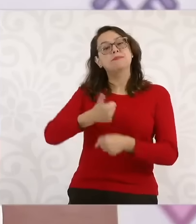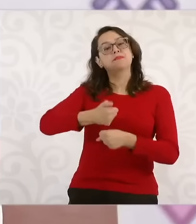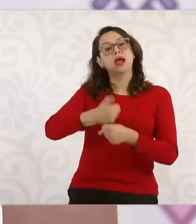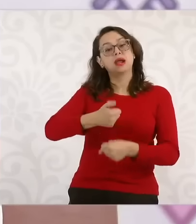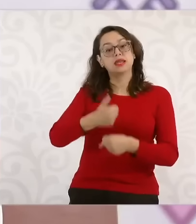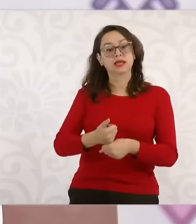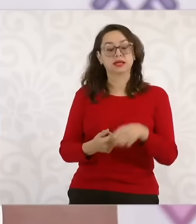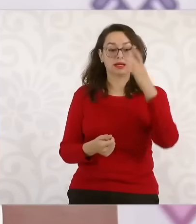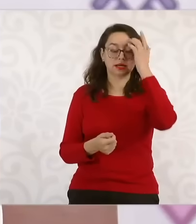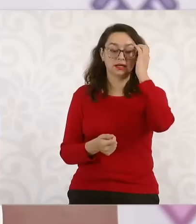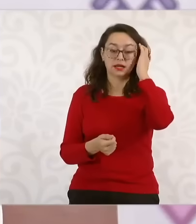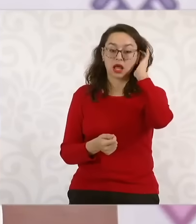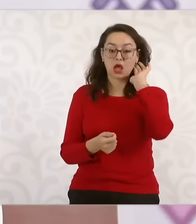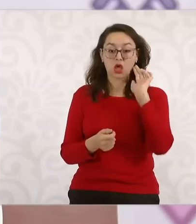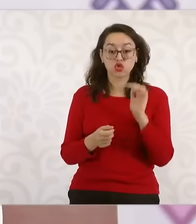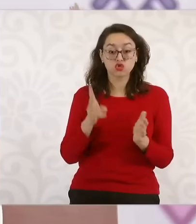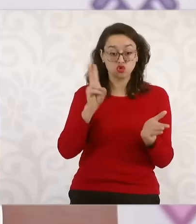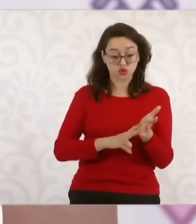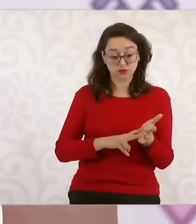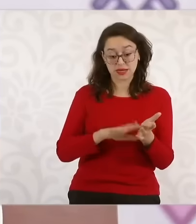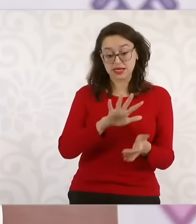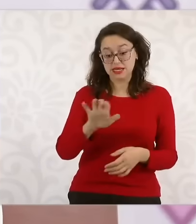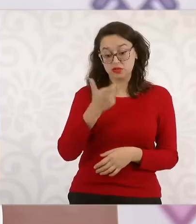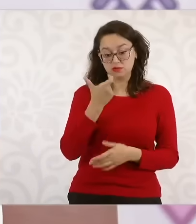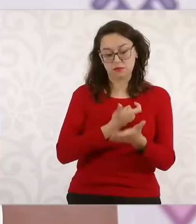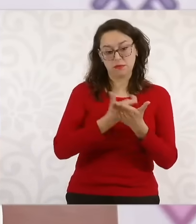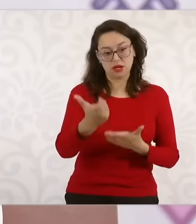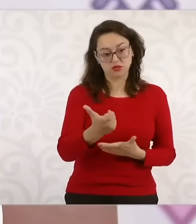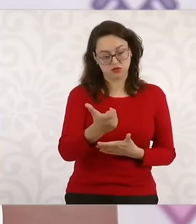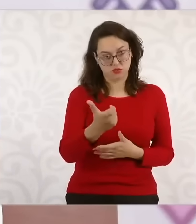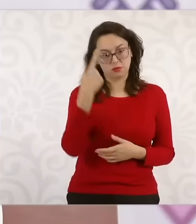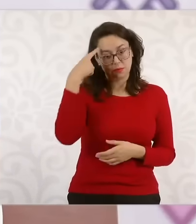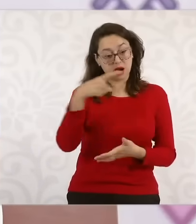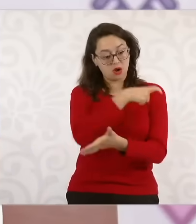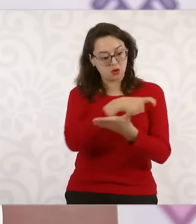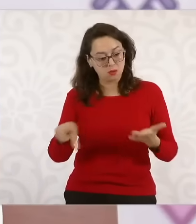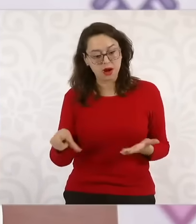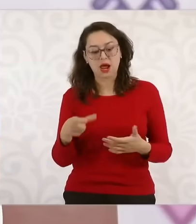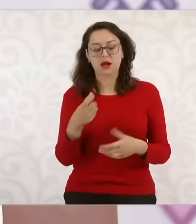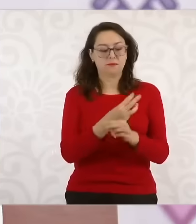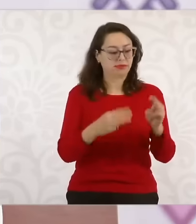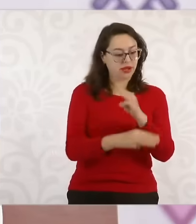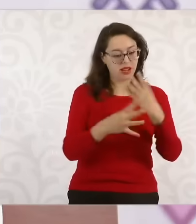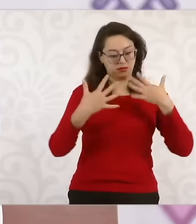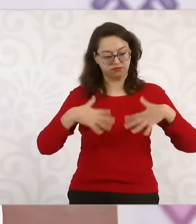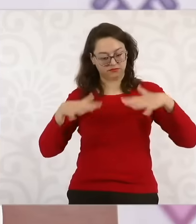a recibir 2,500 pesos las familias para poder e tener apoyo para útiles y uniformes escolares en